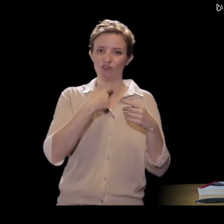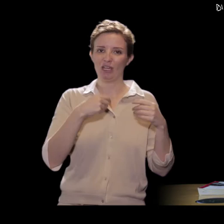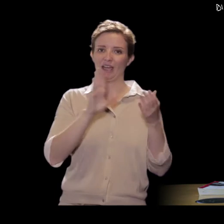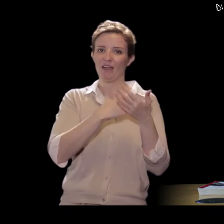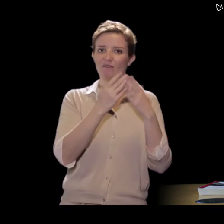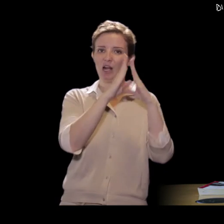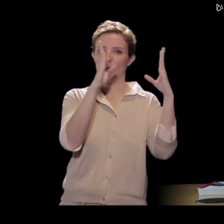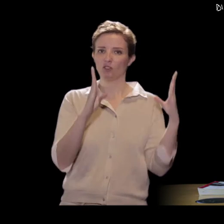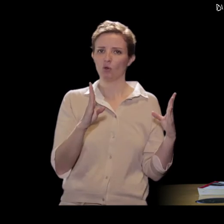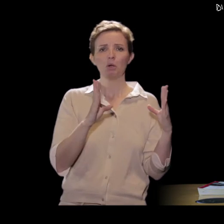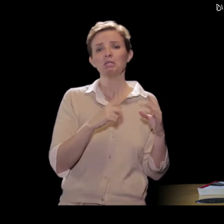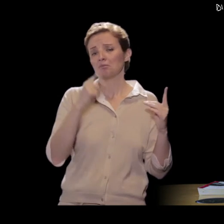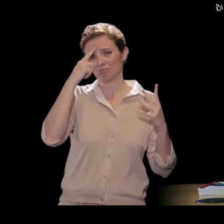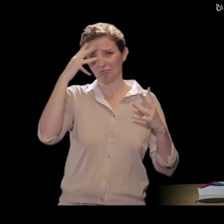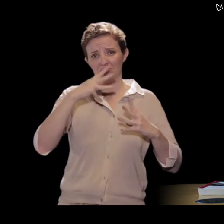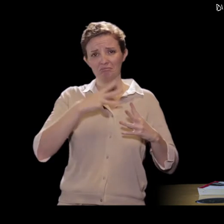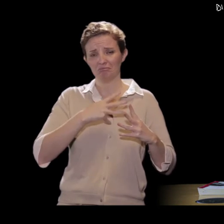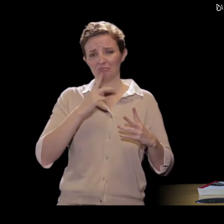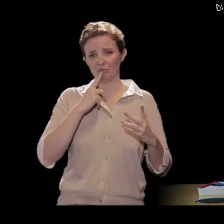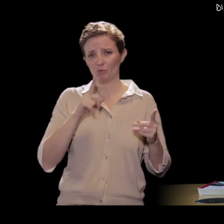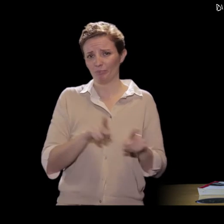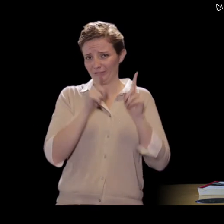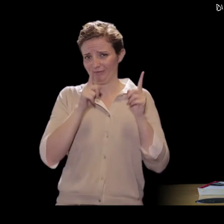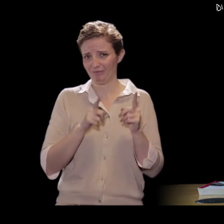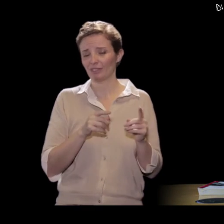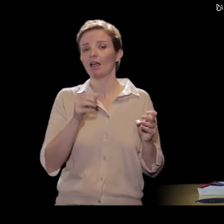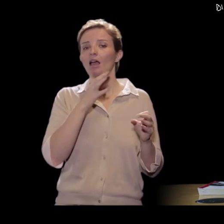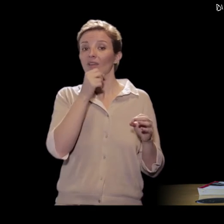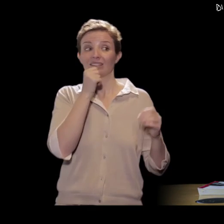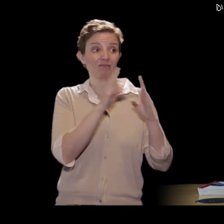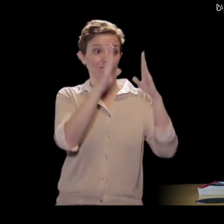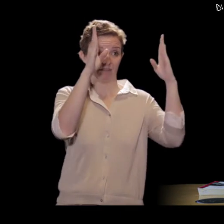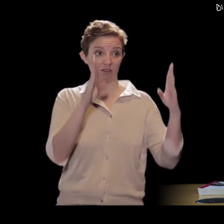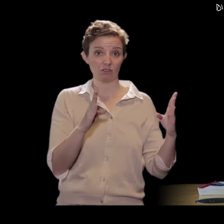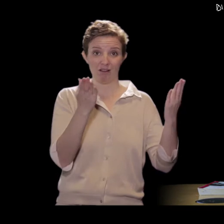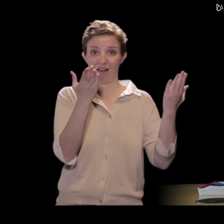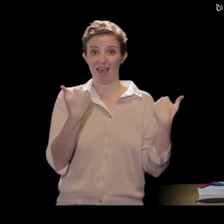Si ragiona allo stesso modo. Dobbiamo eliminare il valore assoluto tenendo conto del suo segno.